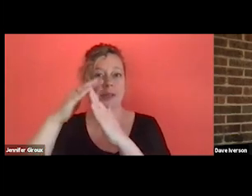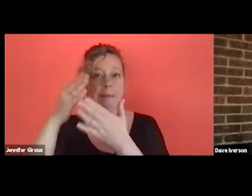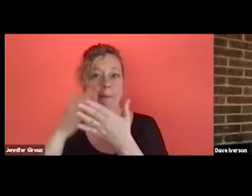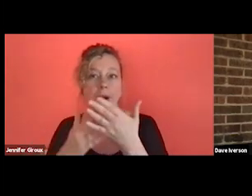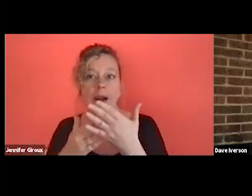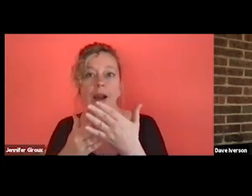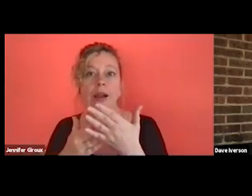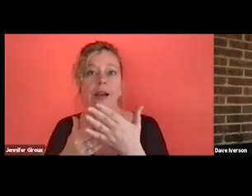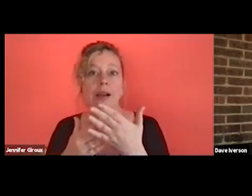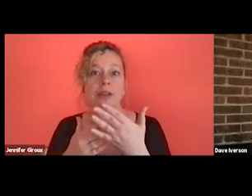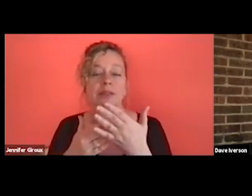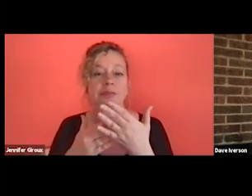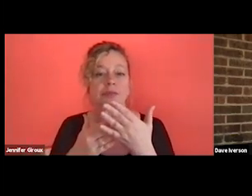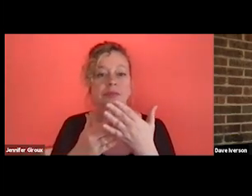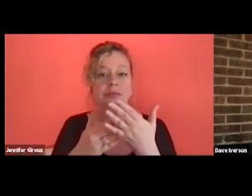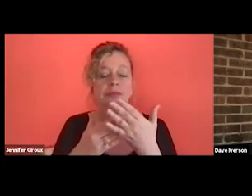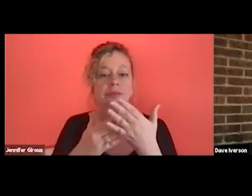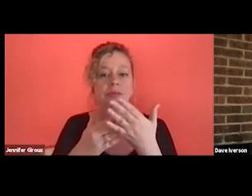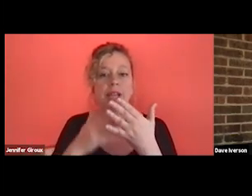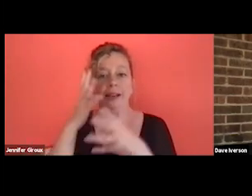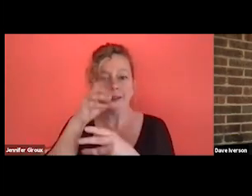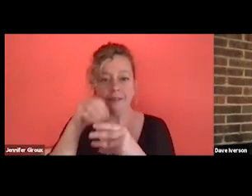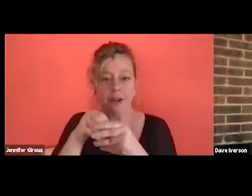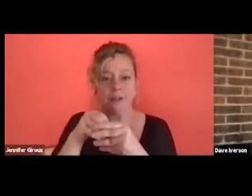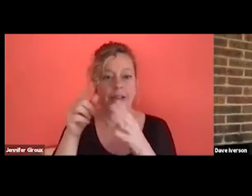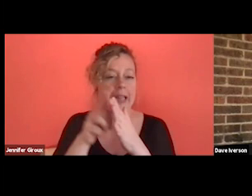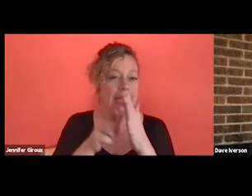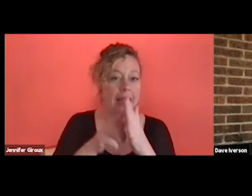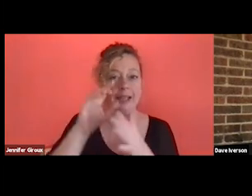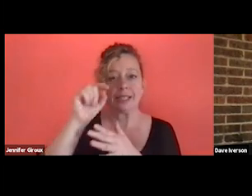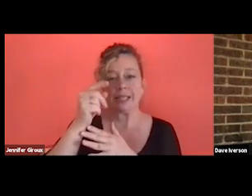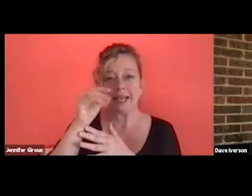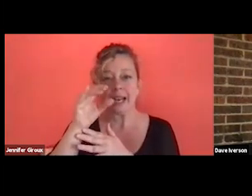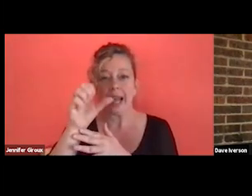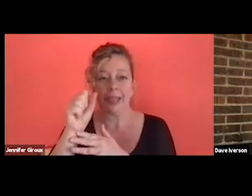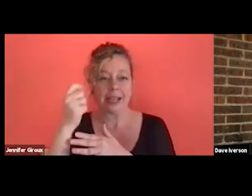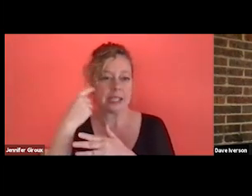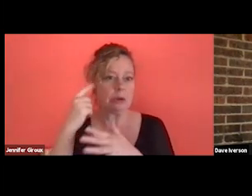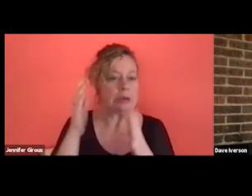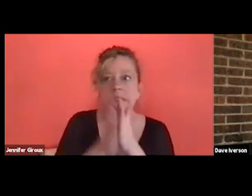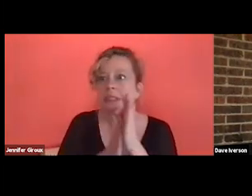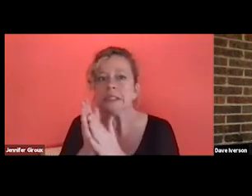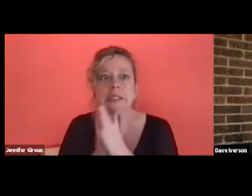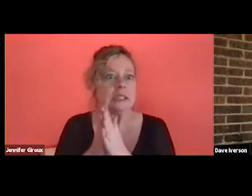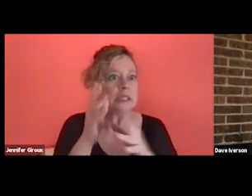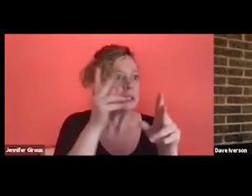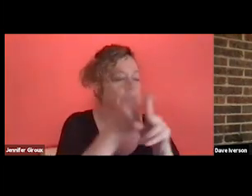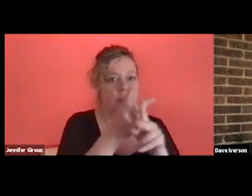y lidiamos con la cambiante ética y legalidad mientras todos luchábamos para tratar de descubrir cómo seguir adelante.